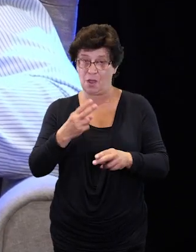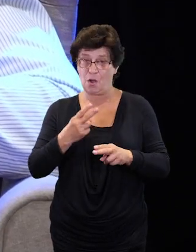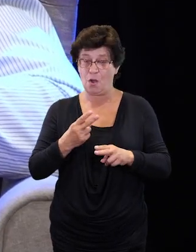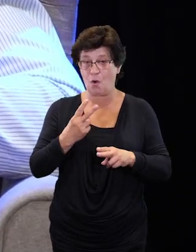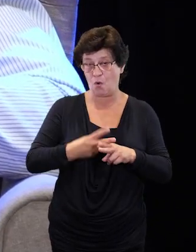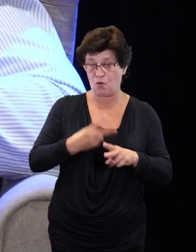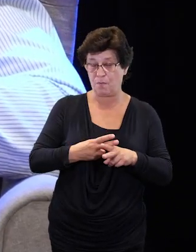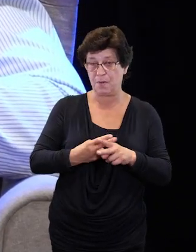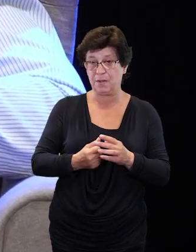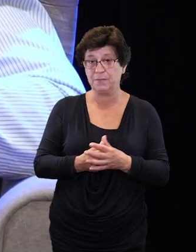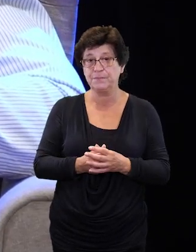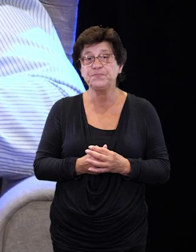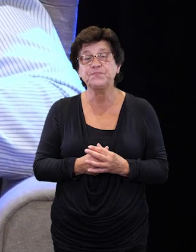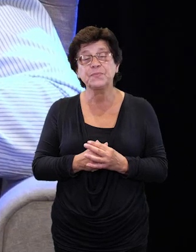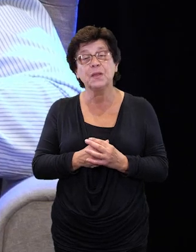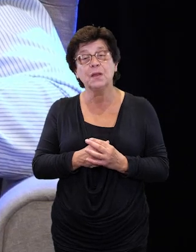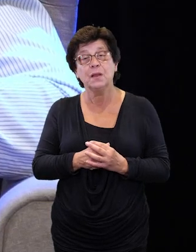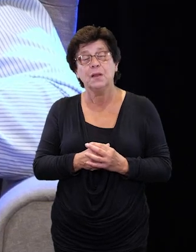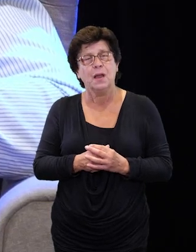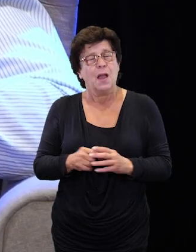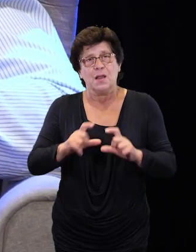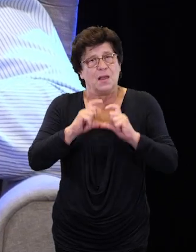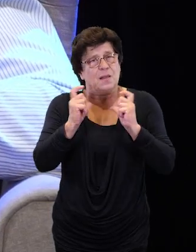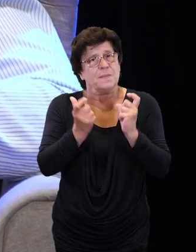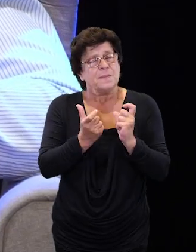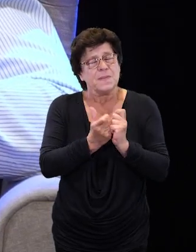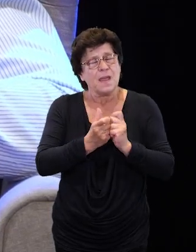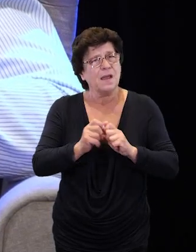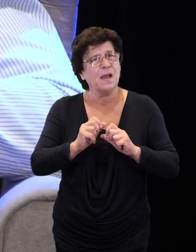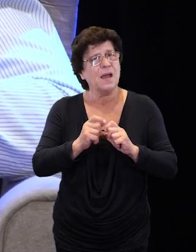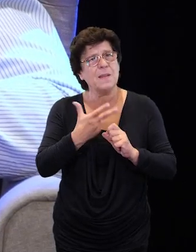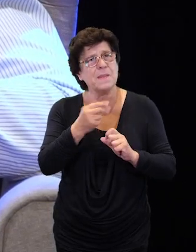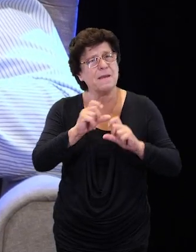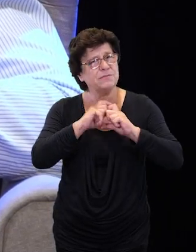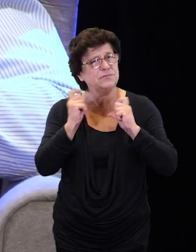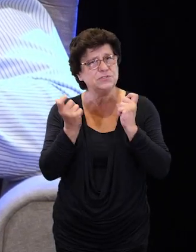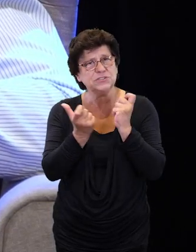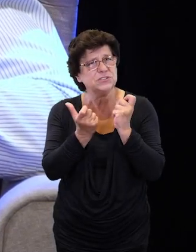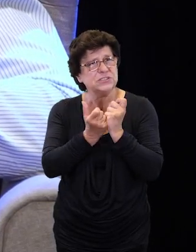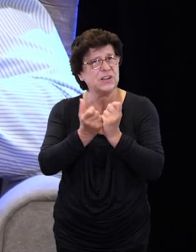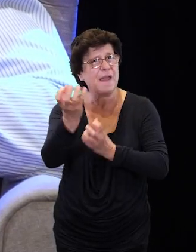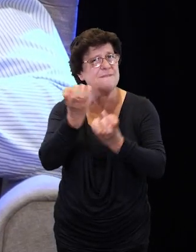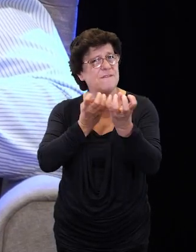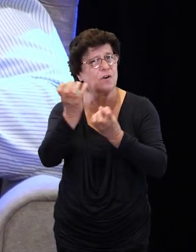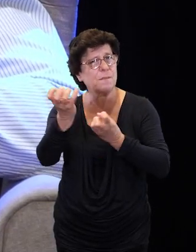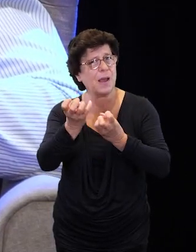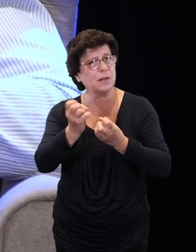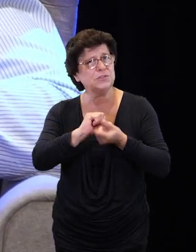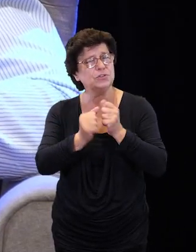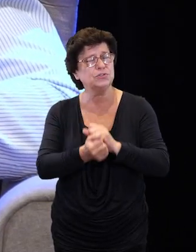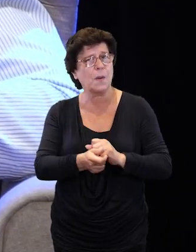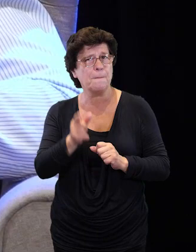w internecie informacji, które nie do końca są prawdziwe. Też my, lekarze, ponosimy tu winę, bo żeśmy siedzieli cicho wiele lat,